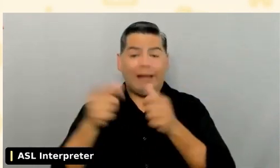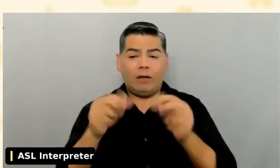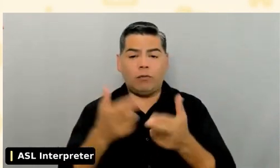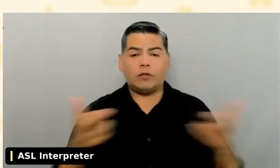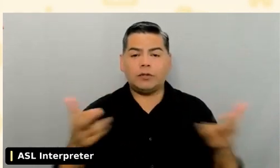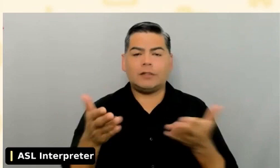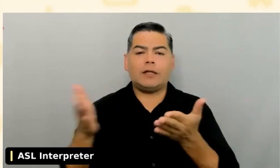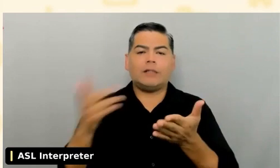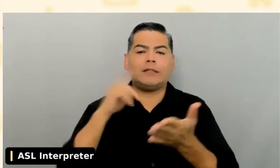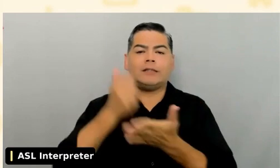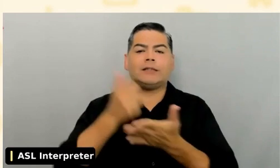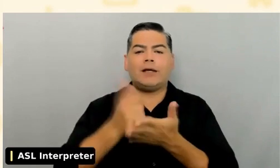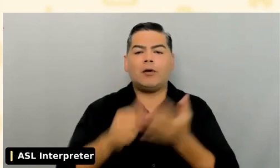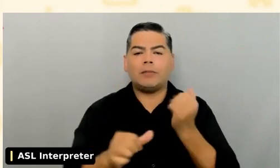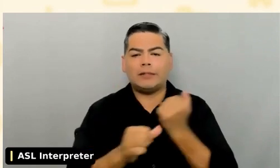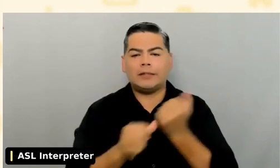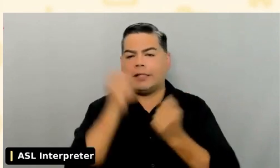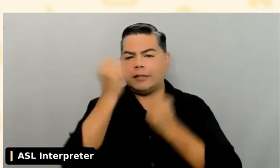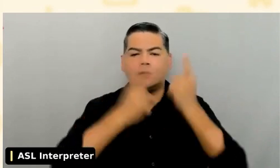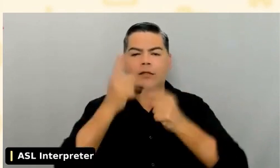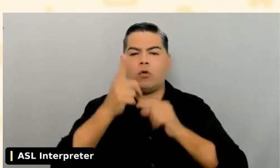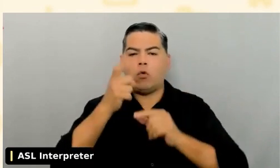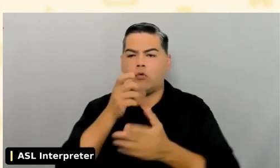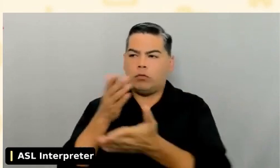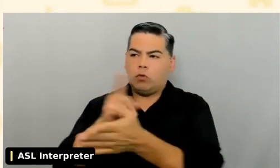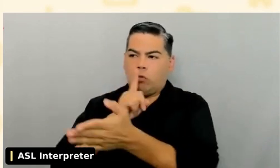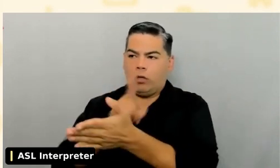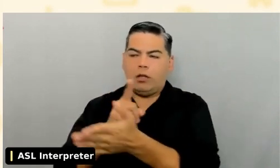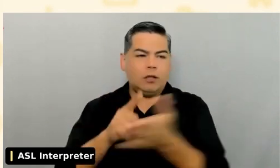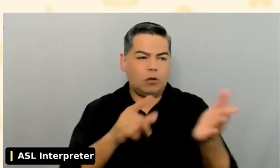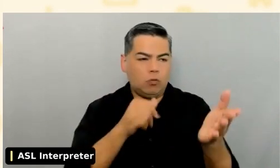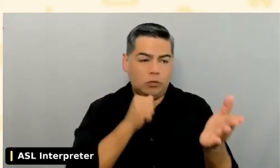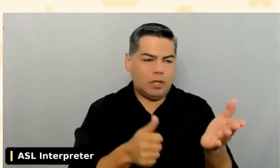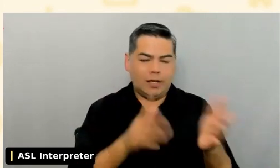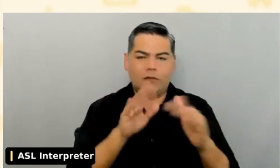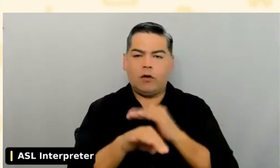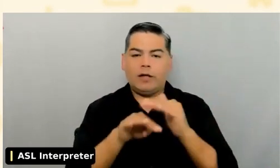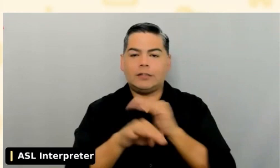para ayudarnos a entender quién es real y quién no en sus complementos y temas accesibles?